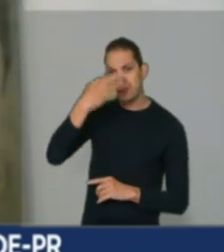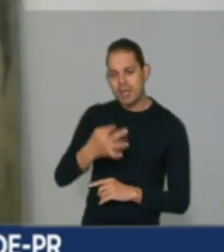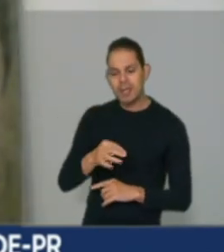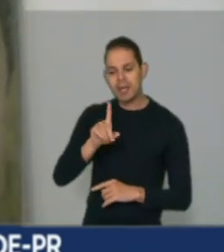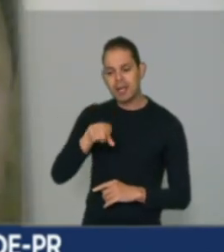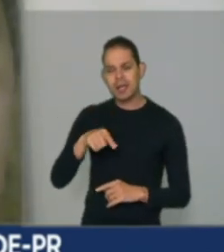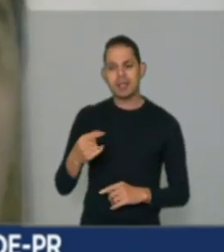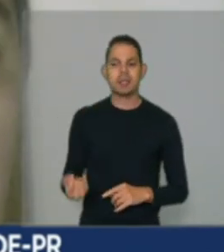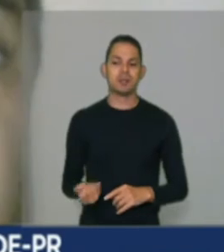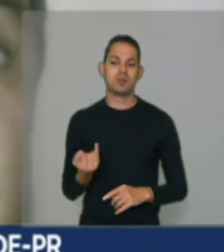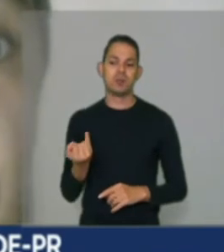IMPORTÂNCIA E APÓIEM ESSA INICIATIVA. APOIE PARA QUE A